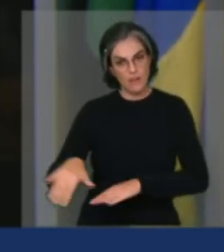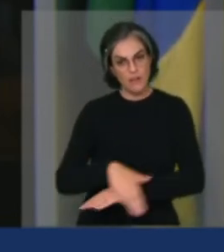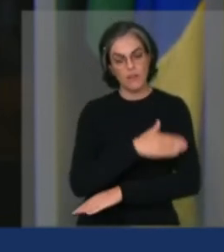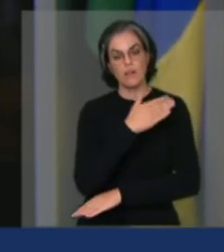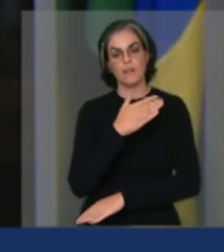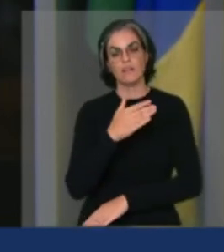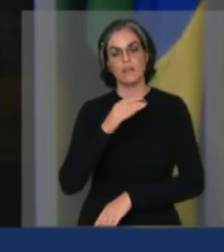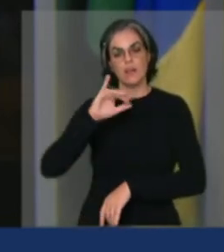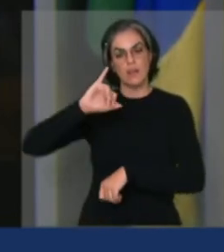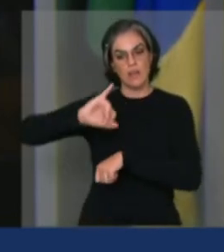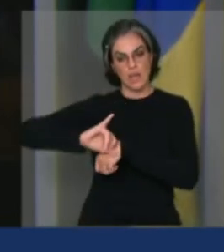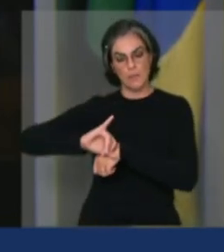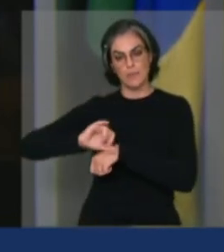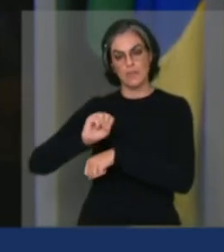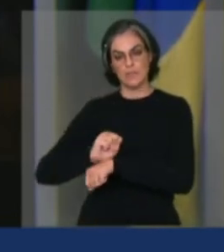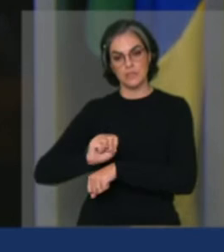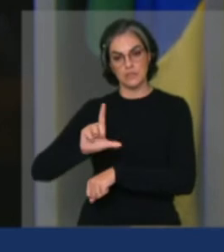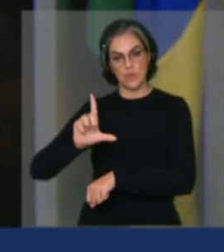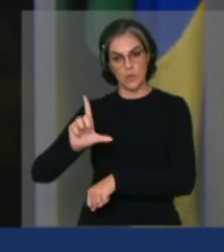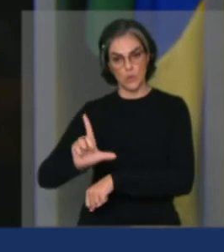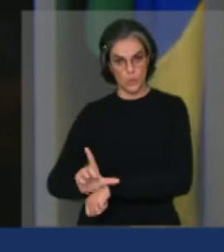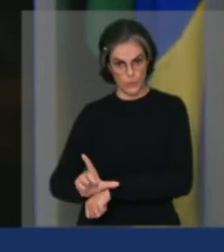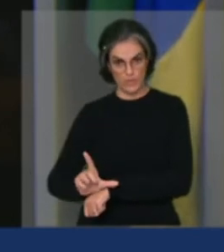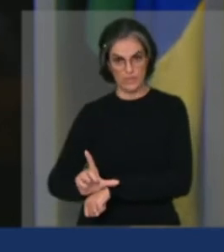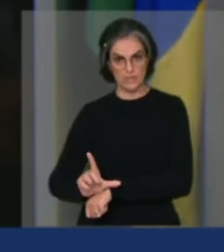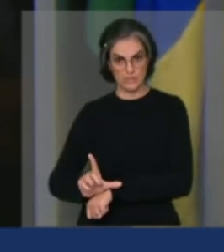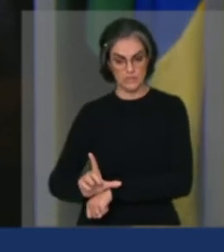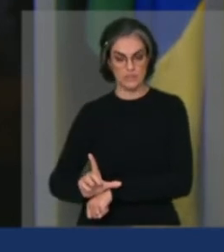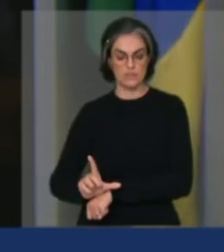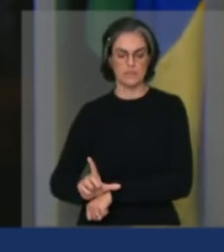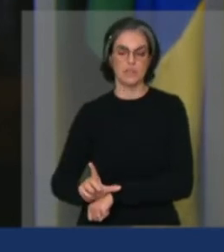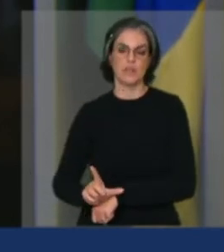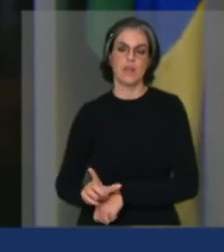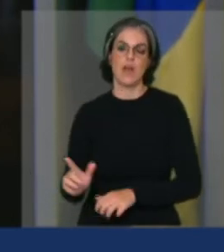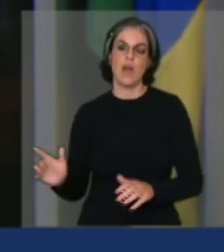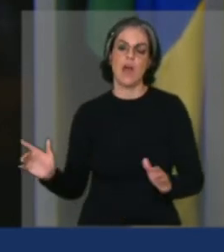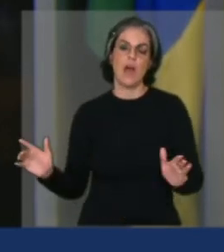É RODOVIA QUE LIGA A CAPITAL MARANHENSE, SÃO LUÍZ, A TODO